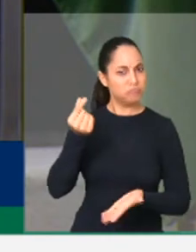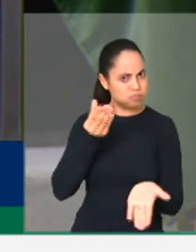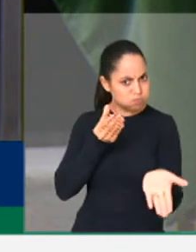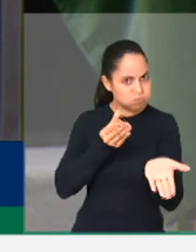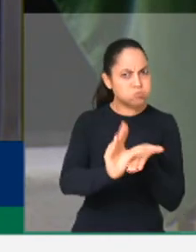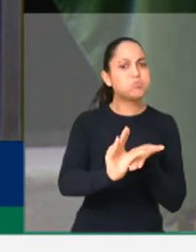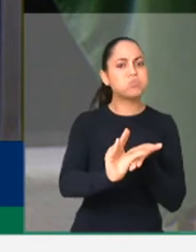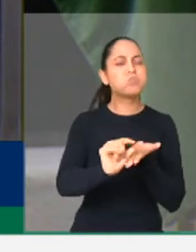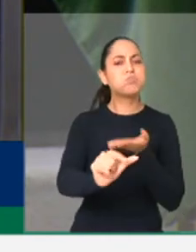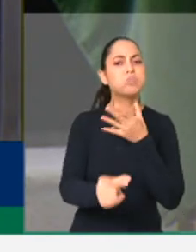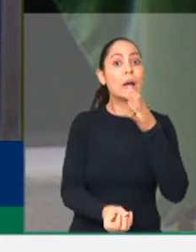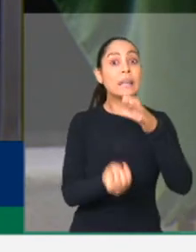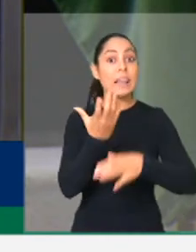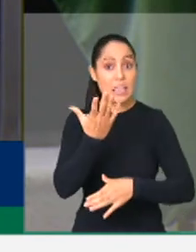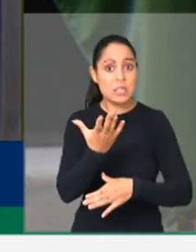QUE TRATA ESTA LEI. NESSE SENTIDO RESULTAR AUMENTO DE